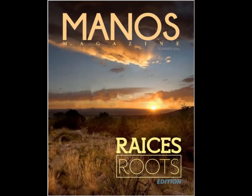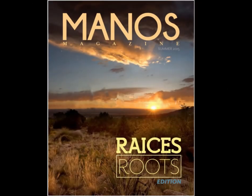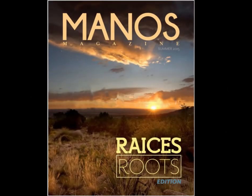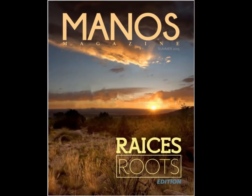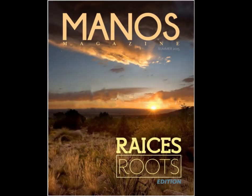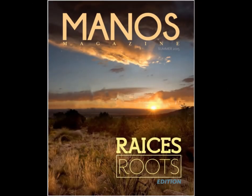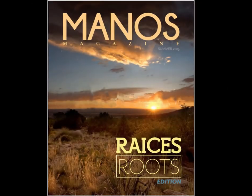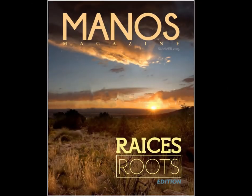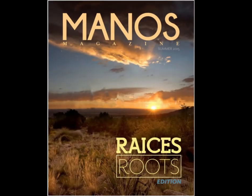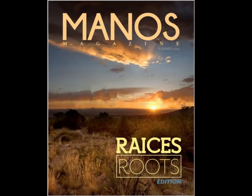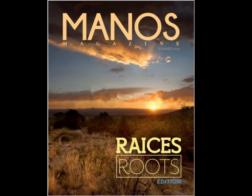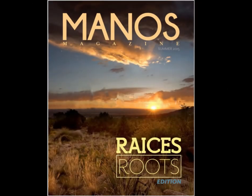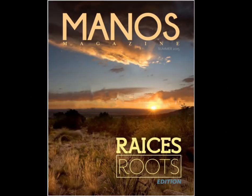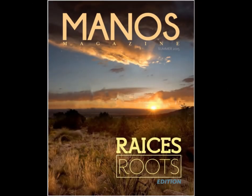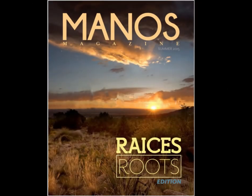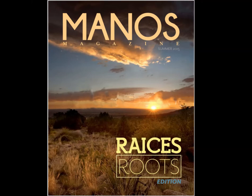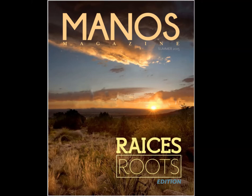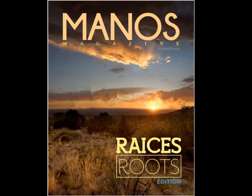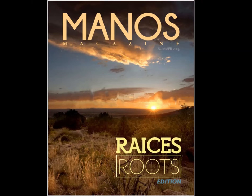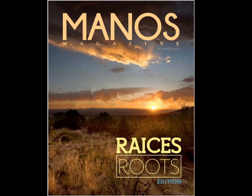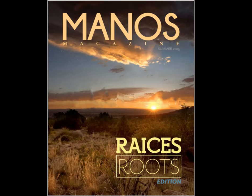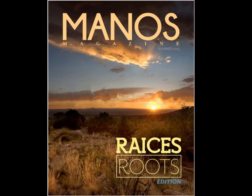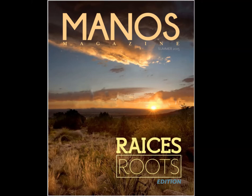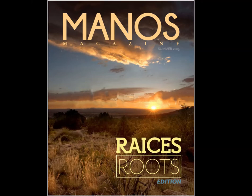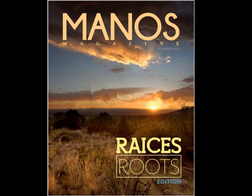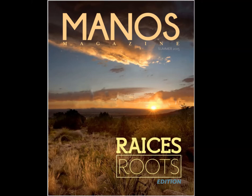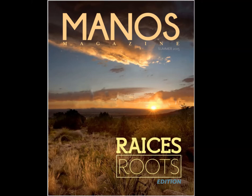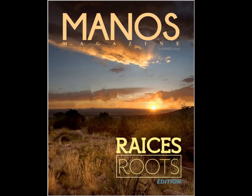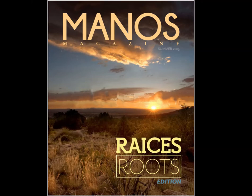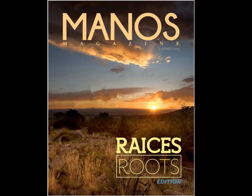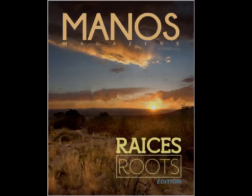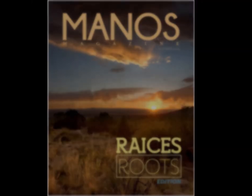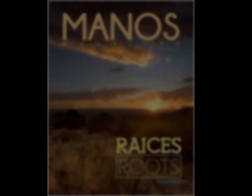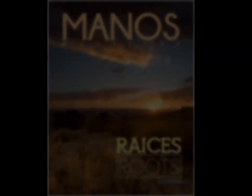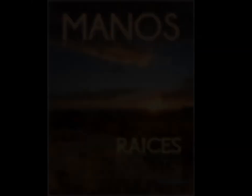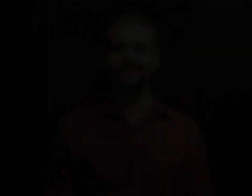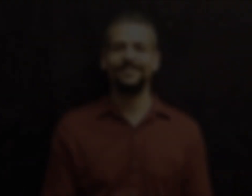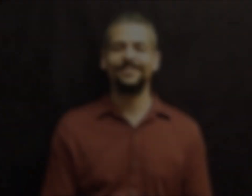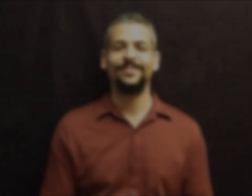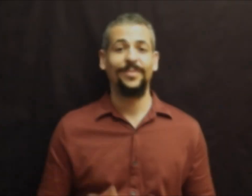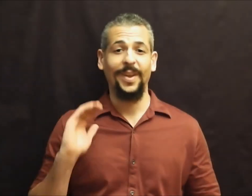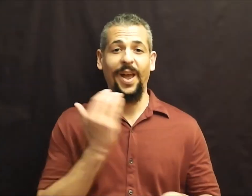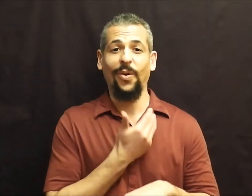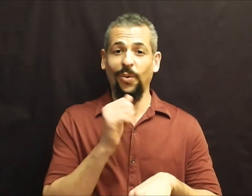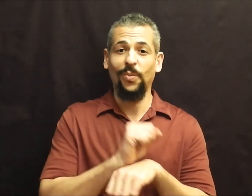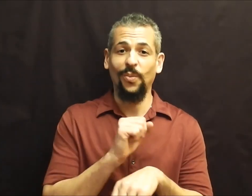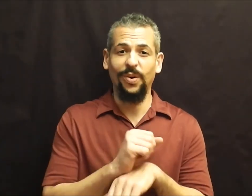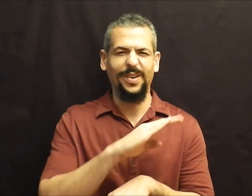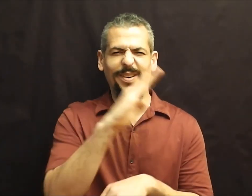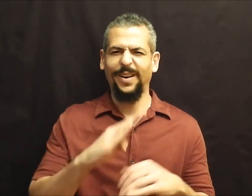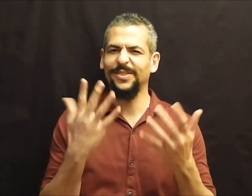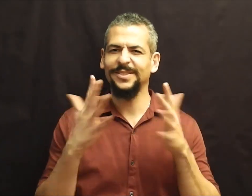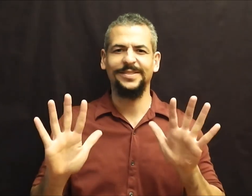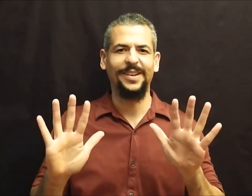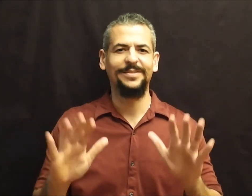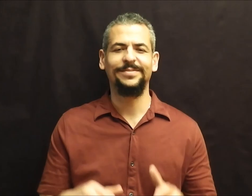[Descripción de la imagen: Paisaje del desierto con puesta de sol en el fondo lejano. La Revista Manos titulada en letras grandes en la parte superior central de la página. Otoño 2015 esta titulado debajo Manos Revista en la esquina derecha. Raices / Roots es el título de la edición de la revista, que se encuentra en la esquina inferior derecha.]. [Descripción del vídeo: Una persona latina comunicandose en señas usando una camisa roja sobre un fondo negro.] Nuestro trabajo nunca termina.